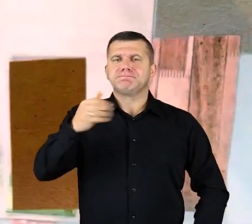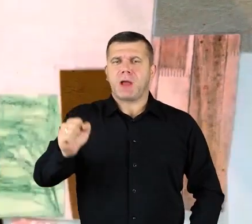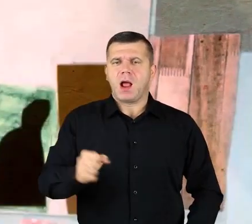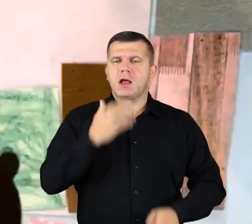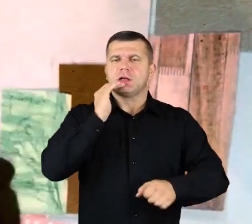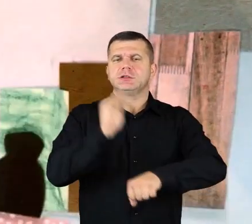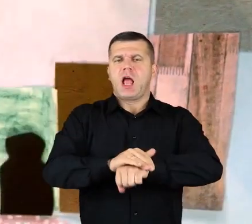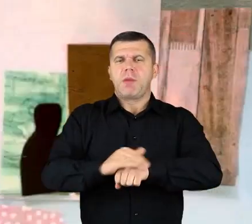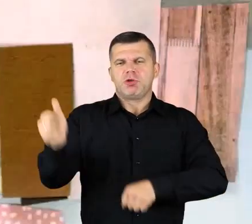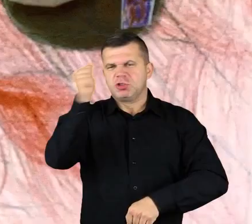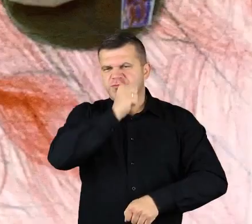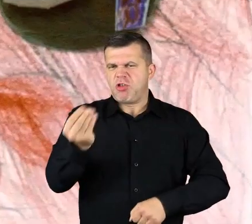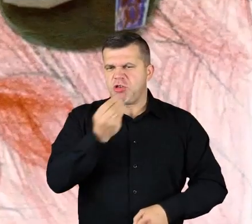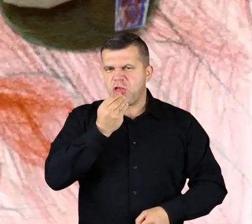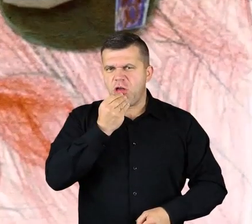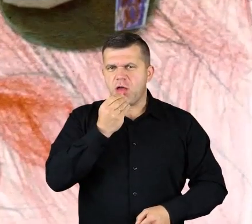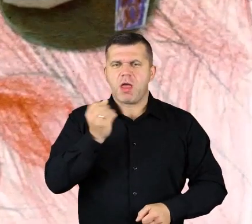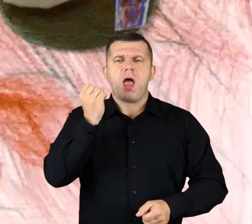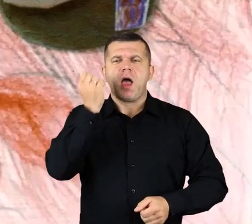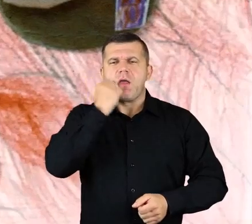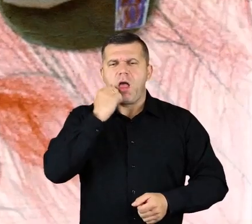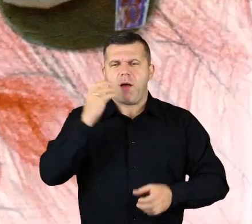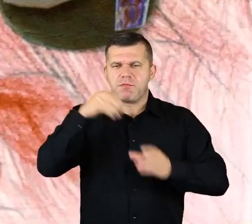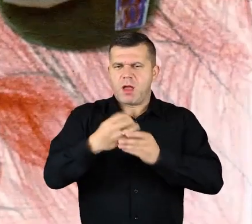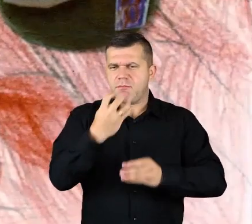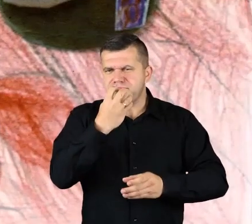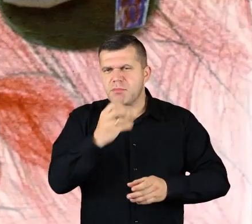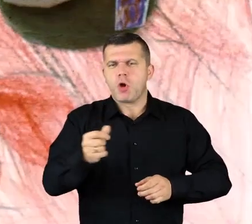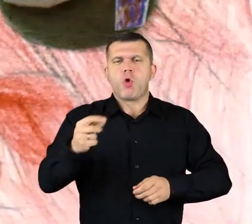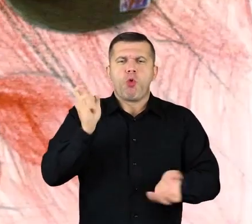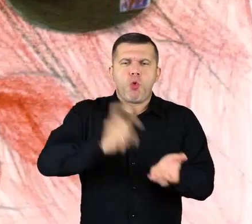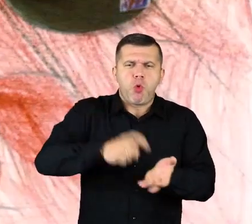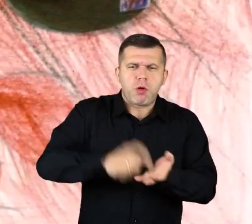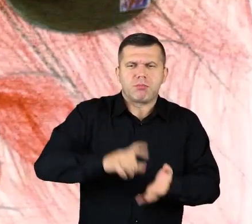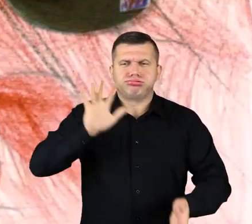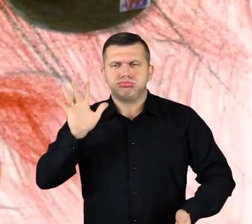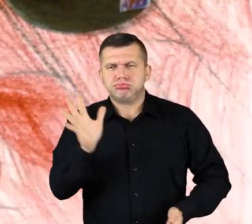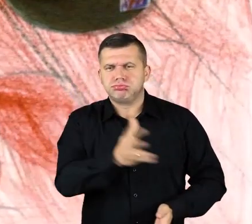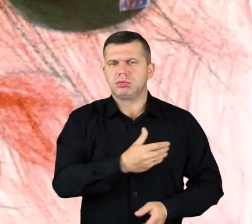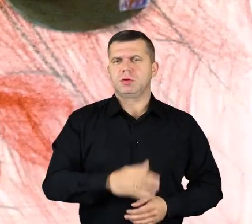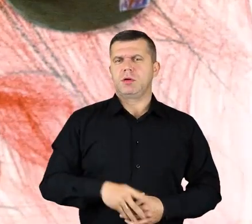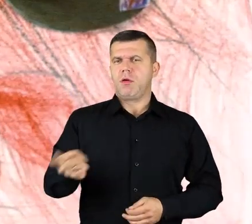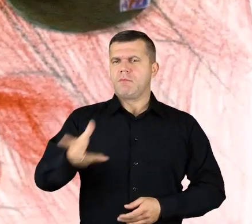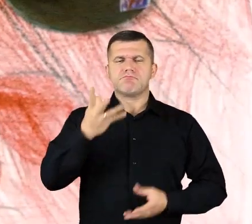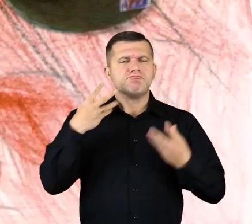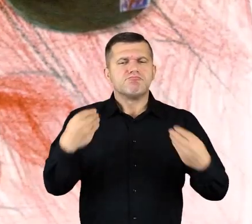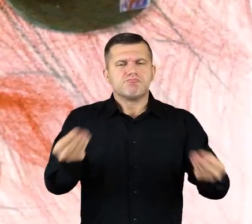Zamówili świniaka z jabłkiem w pysku, kurczaki. Urzeczeni tymi potrawami